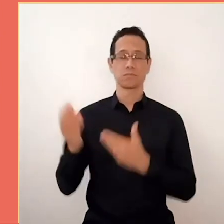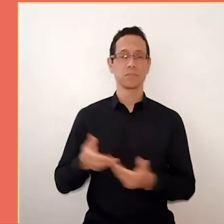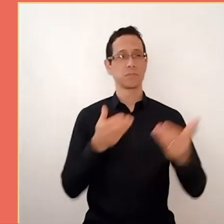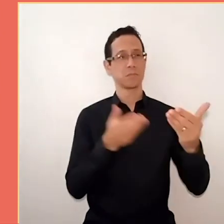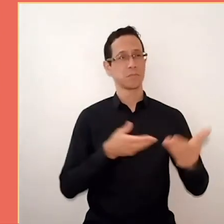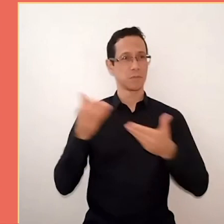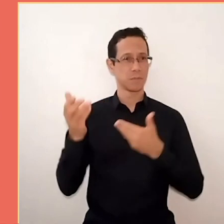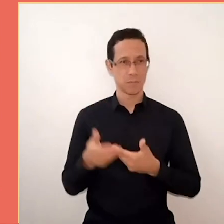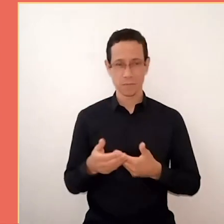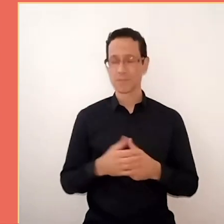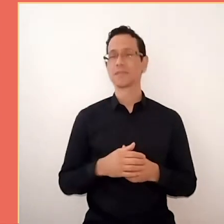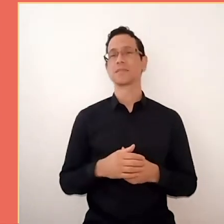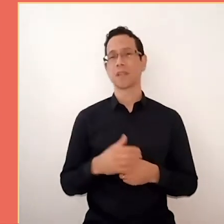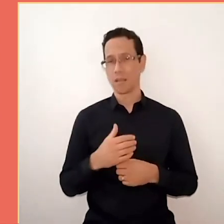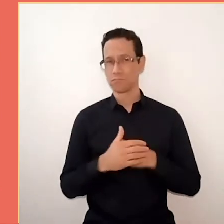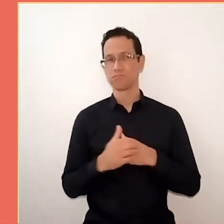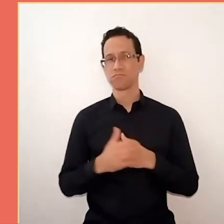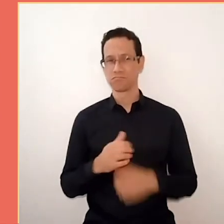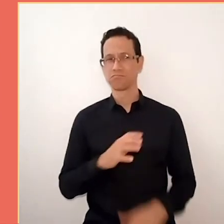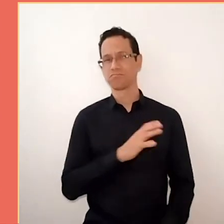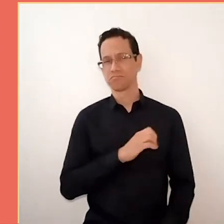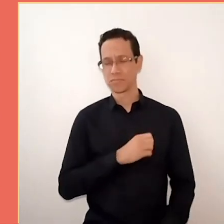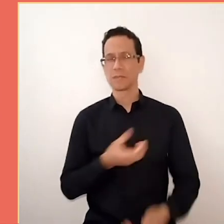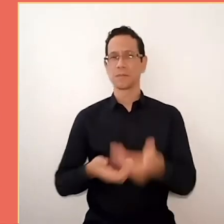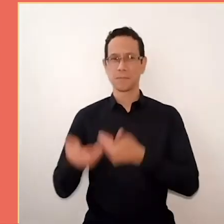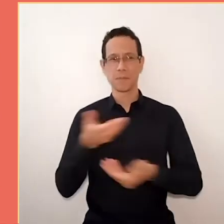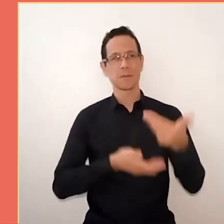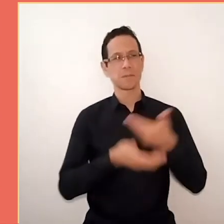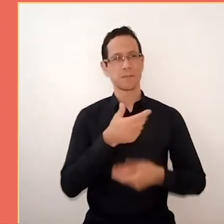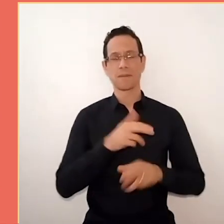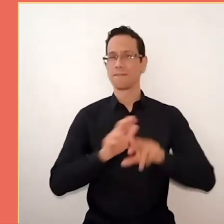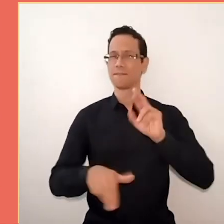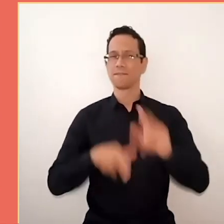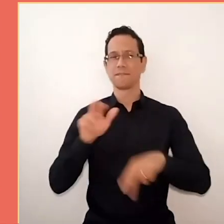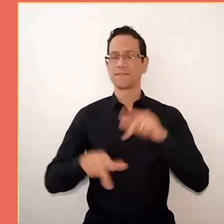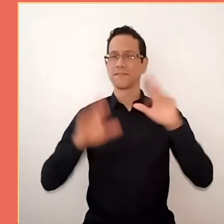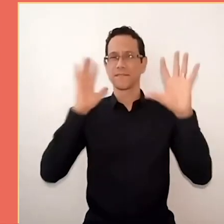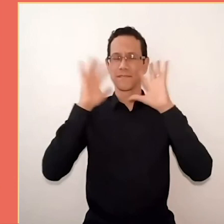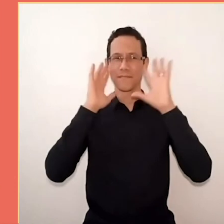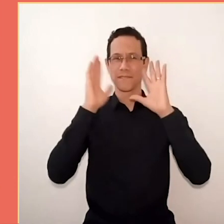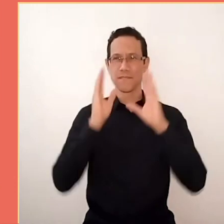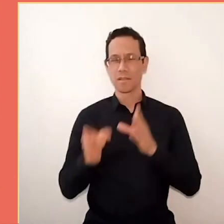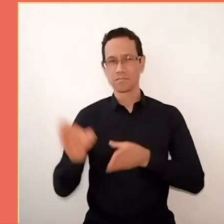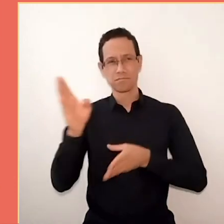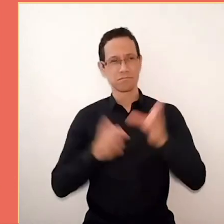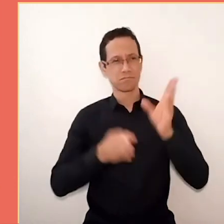que, com tanta generosidade, compartilharam tantas reflexões e apontaram caminhos e luzes para nos orientar